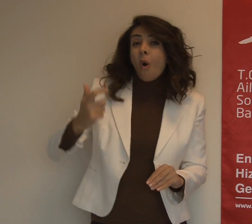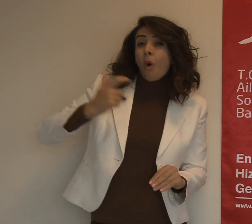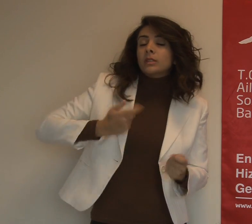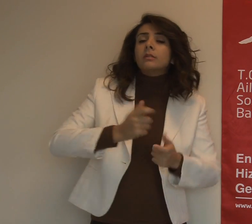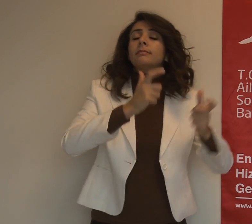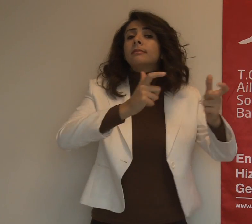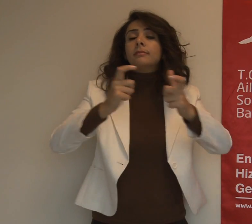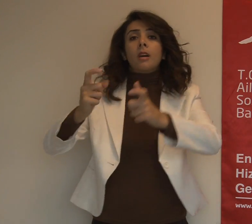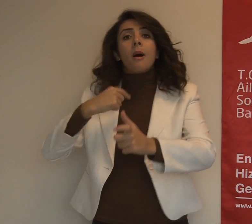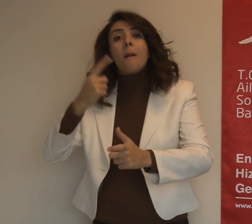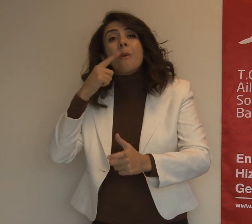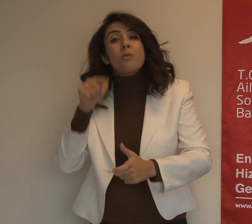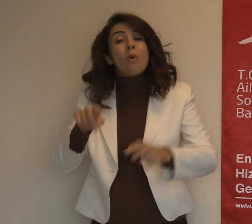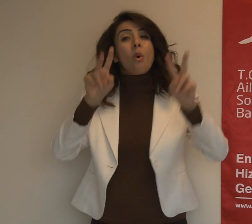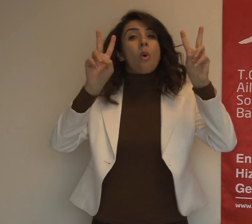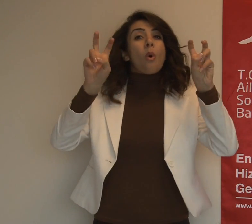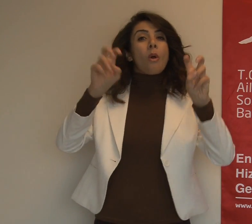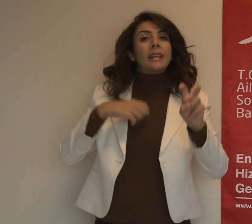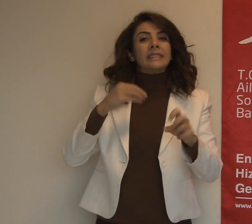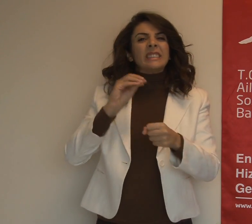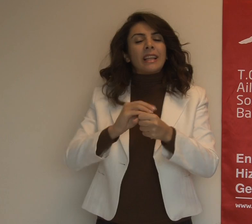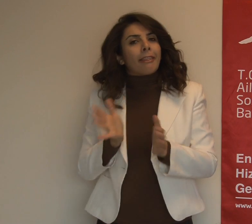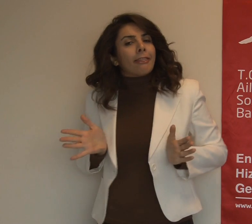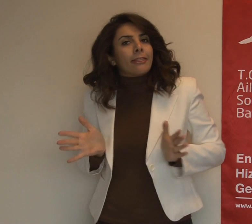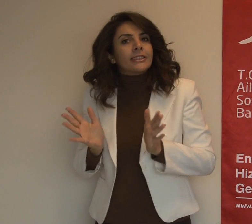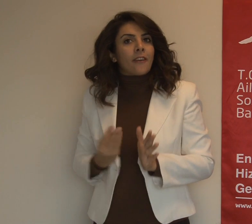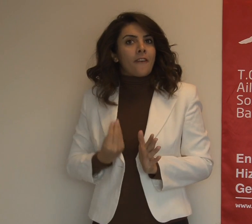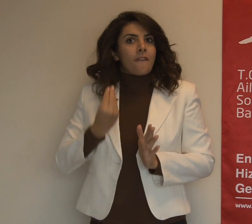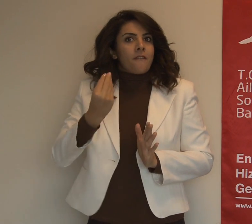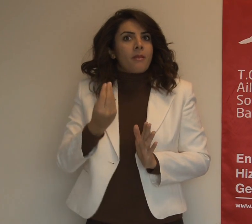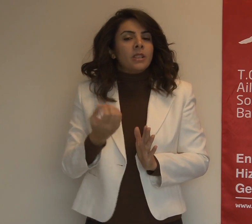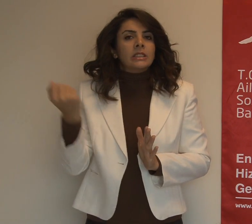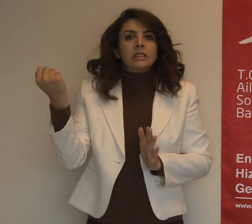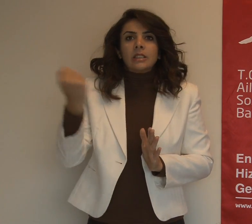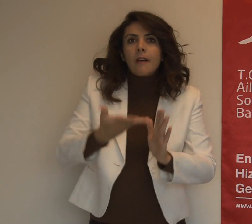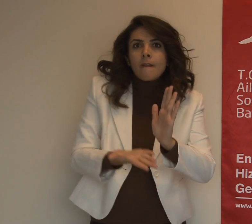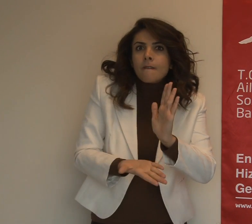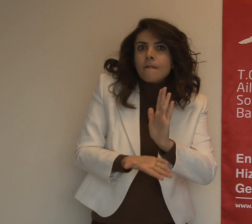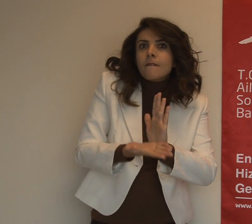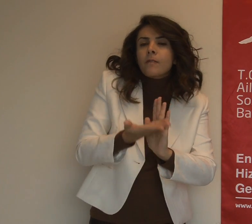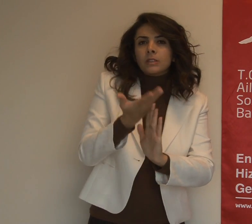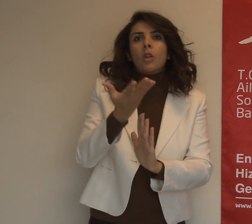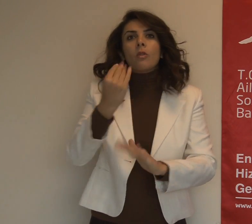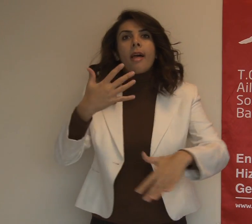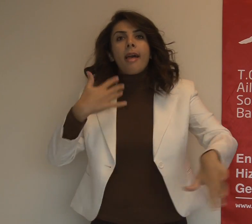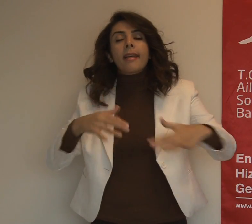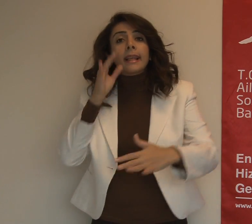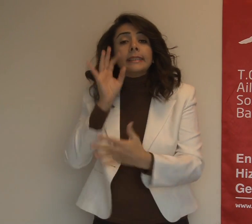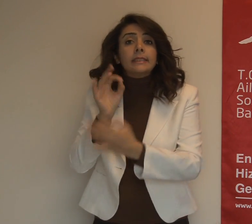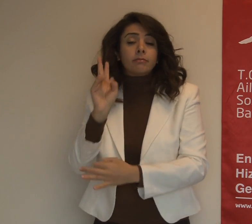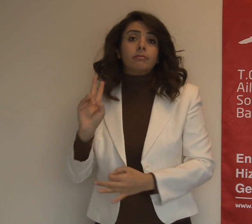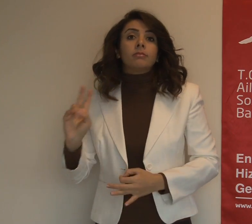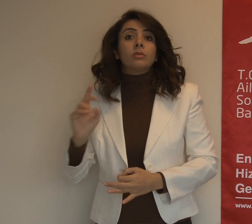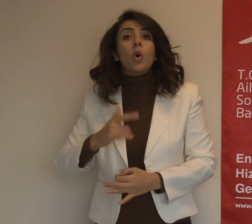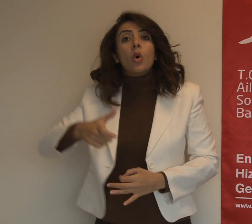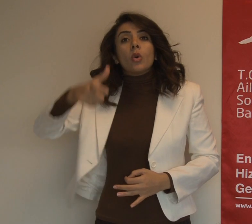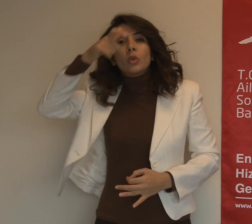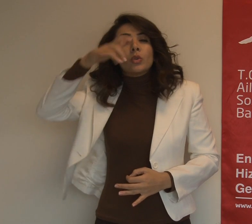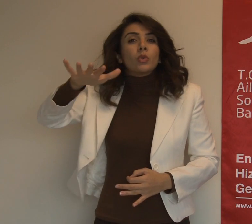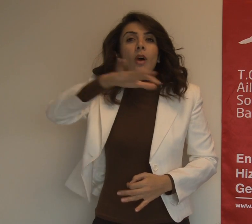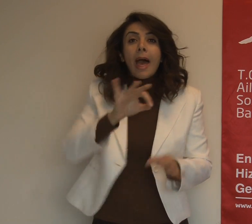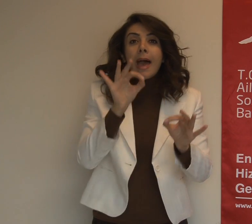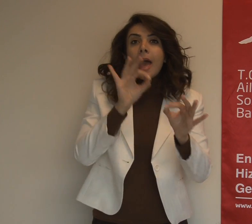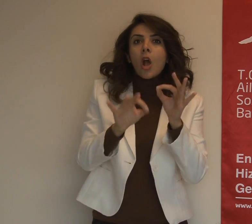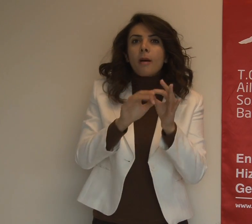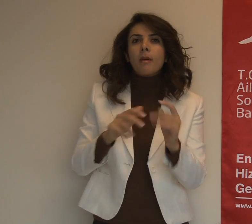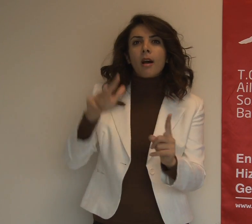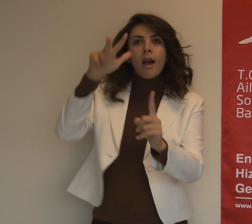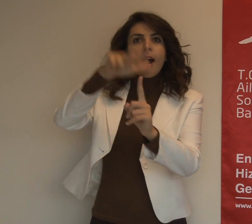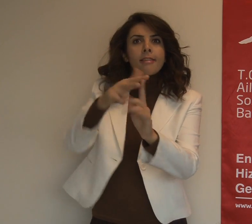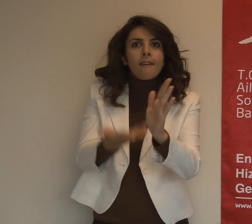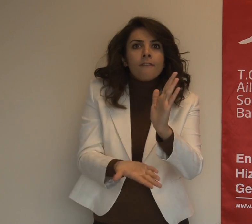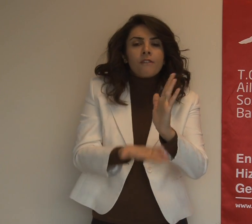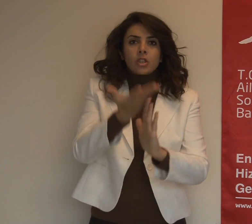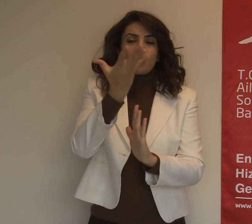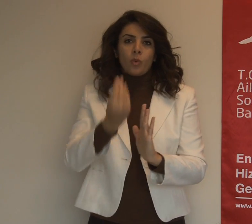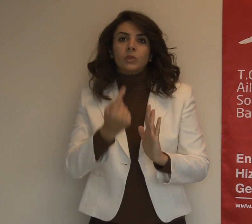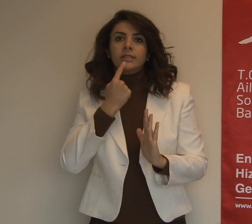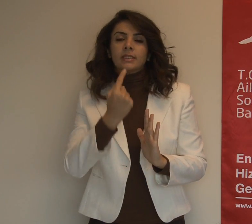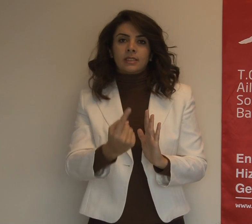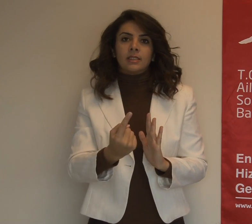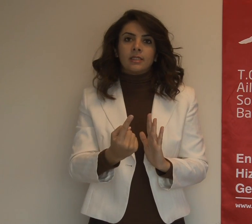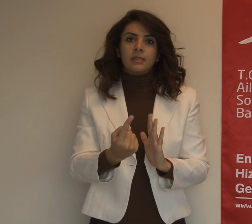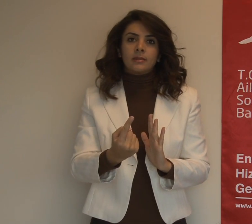özel sektöre bu konuda sağladıkları teşvikler sayesinde çok sayıda engellinin ülke ekonomisine katkısının arttığını söyledi.